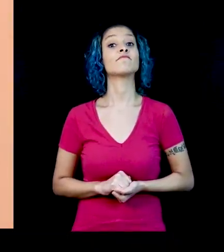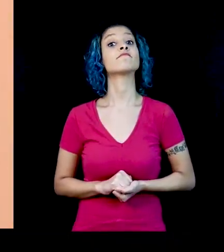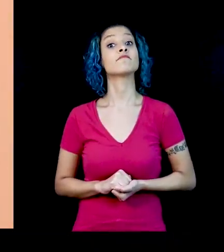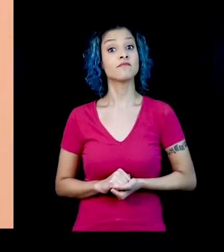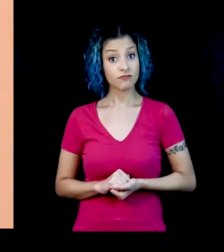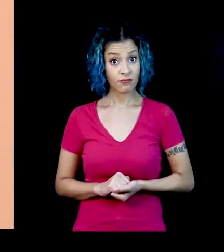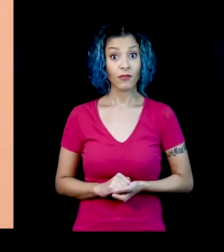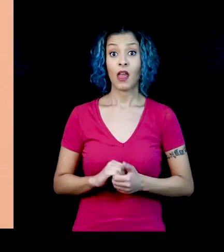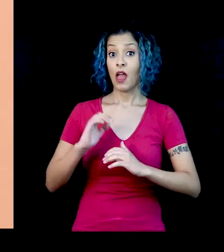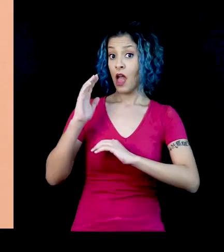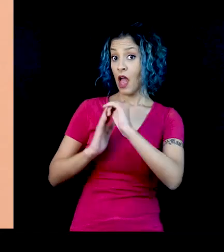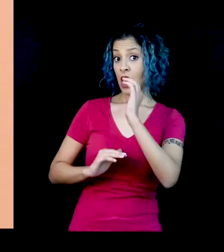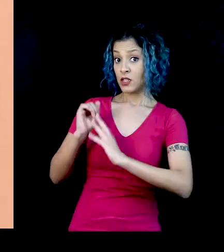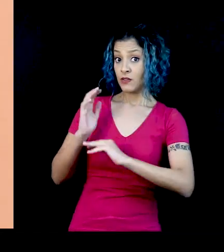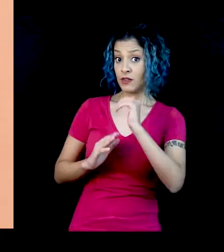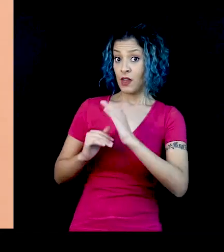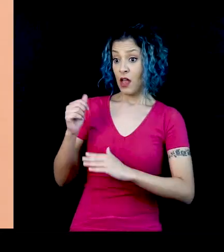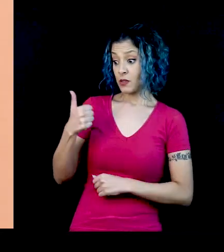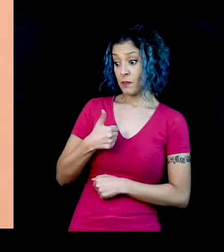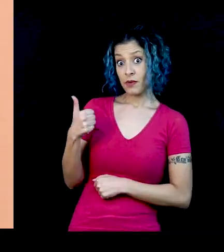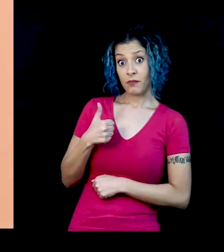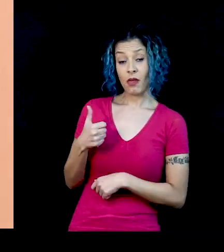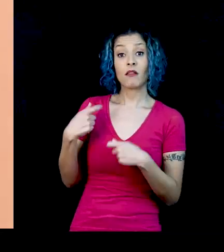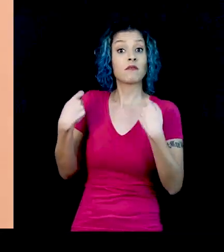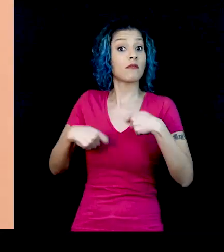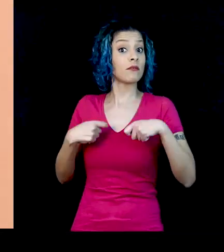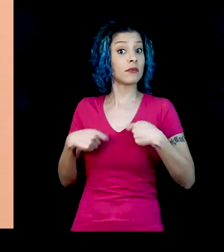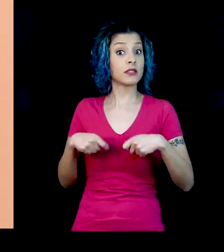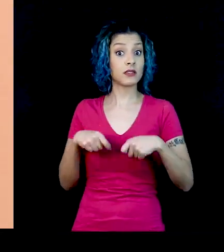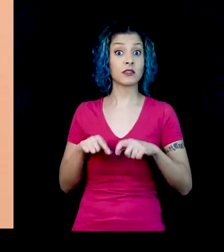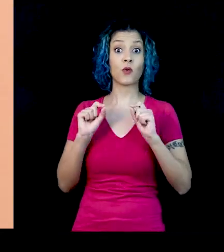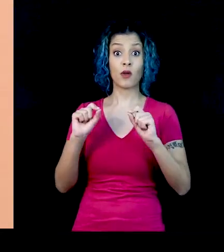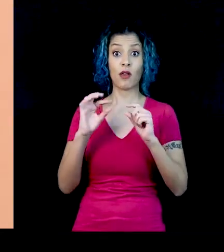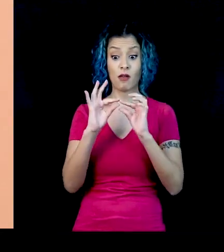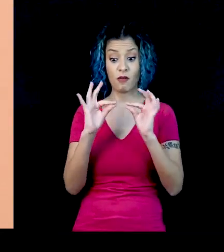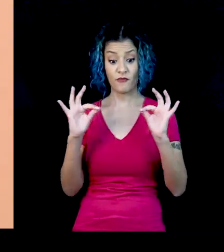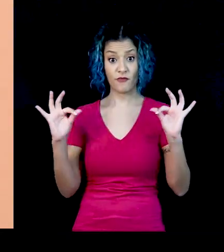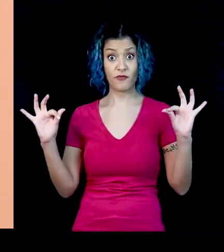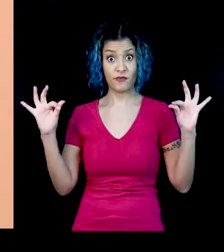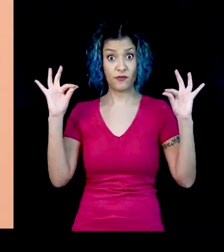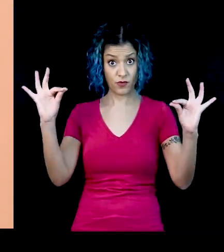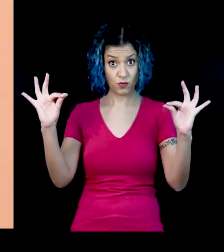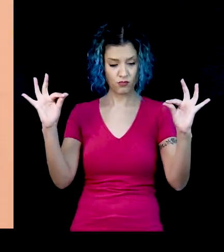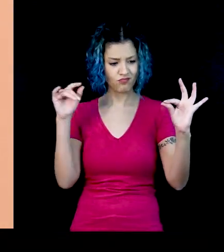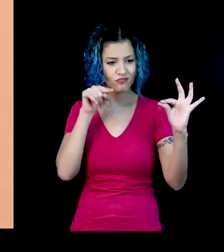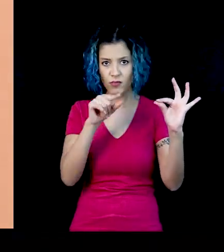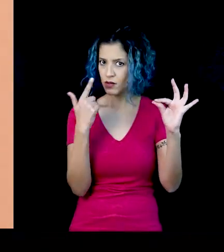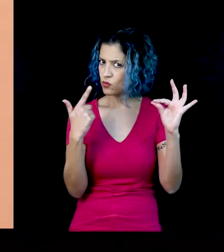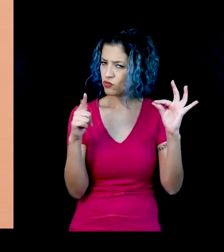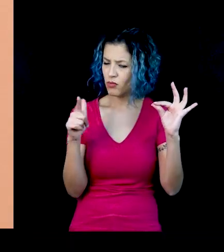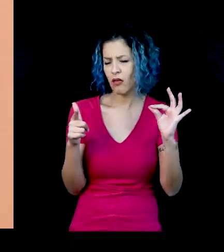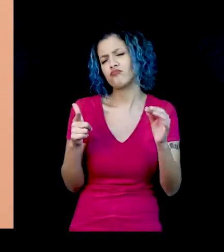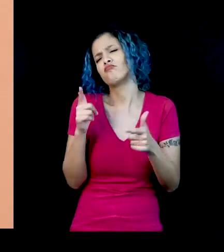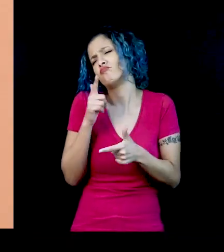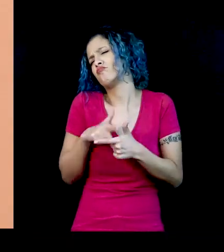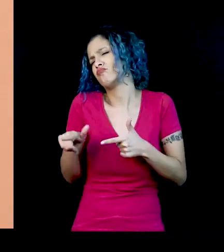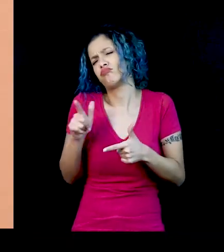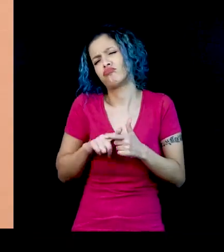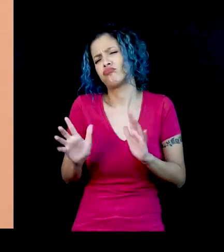Para esta primeira atividade iremos precisar de barbante, mas se você não tiver em casa não tem problema,